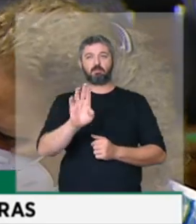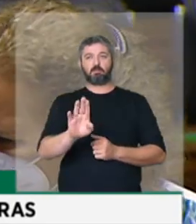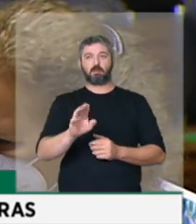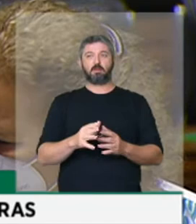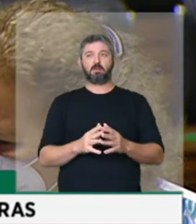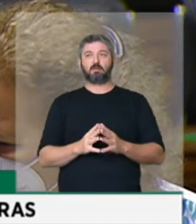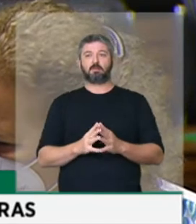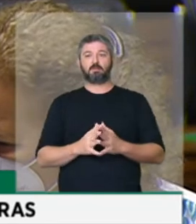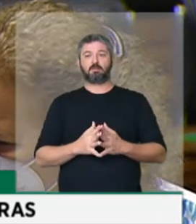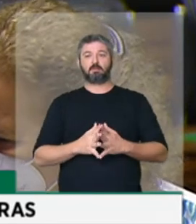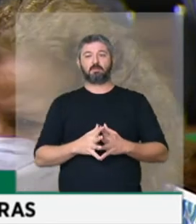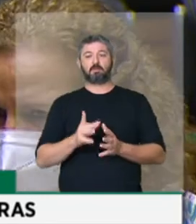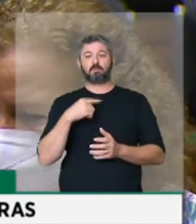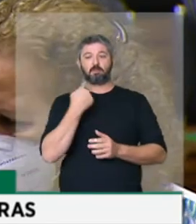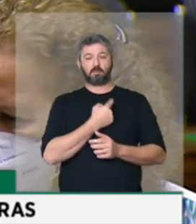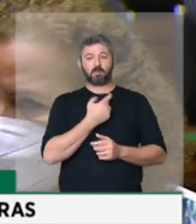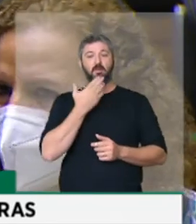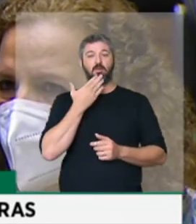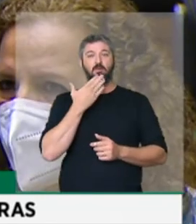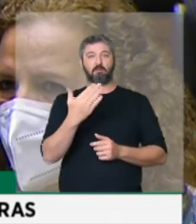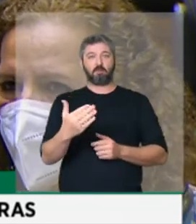BAIXA COM EFICIÊNCIA. POR ISSO, CIDADANIA ORIENTA O VOTO NÃO. -- [PRESIDENTE]: